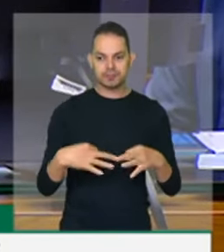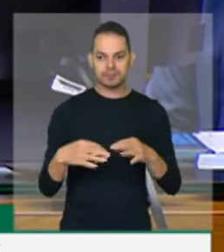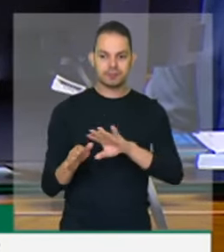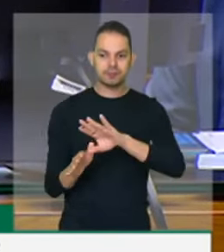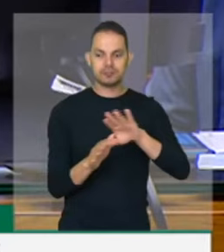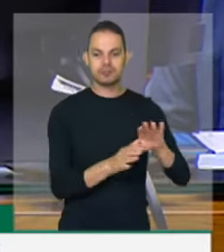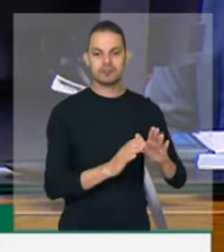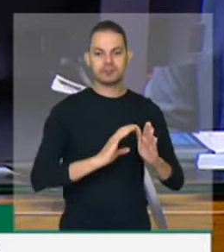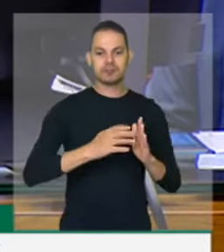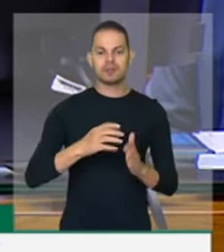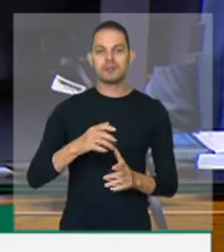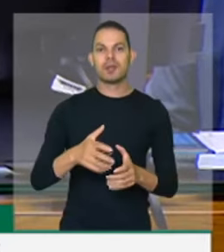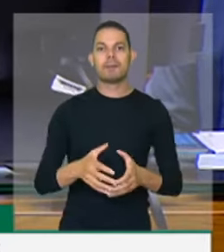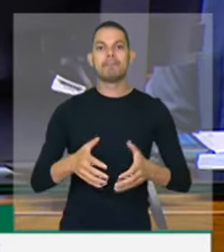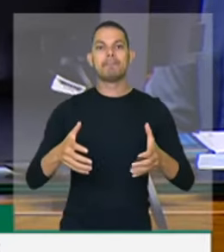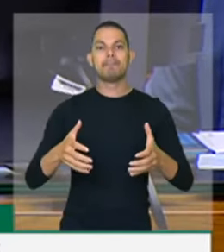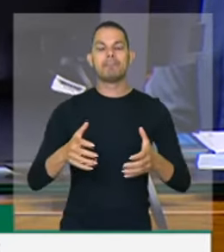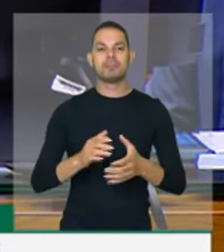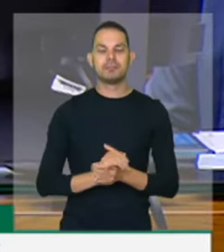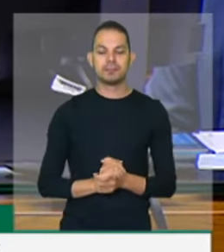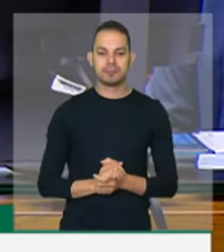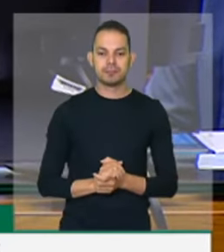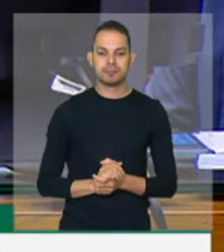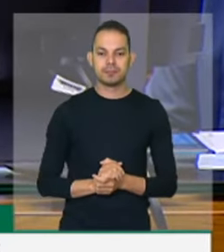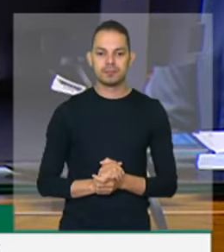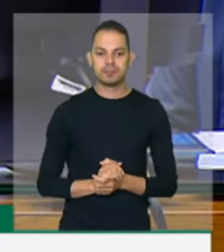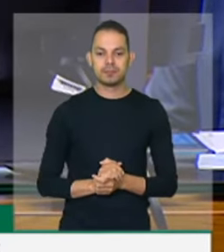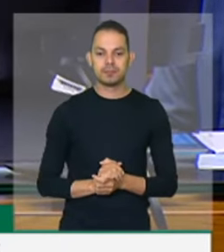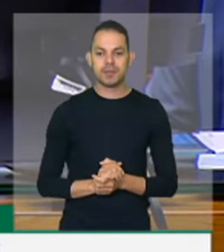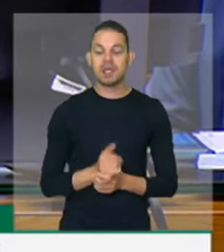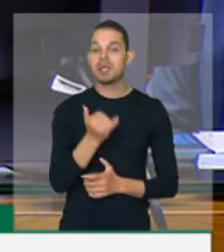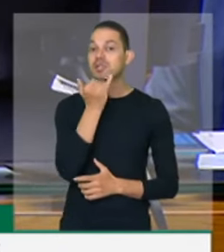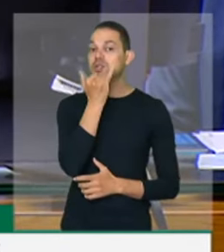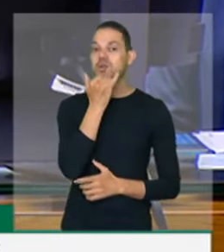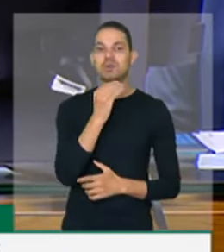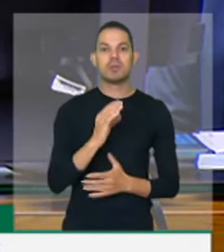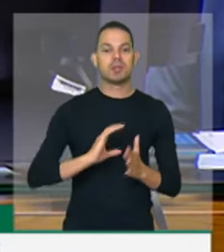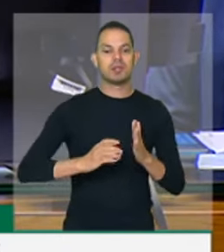ORIENTA A MAIORIA? DESCULPE, CIDADANIA. -- [DEP. CARMEN ZANOTTO]: